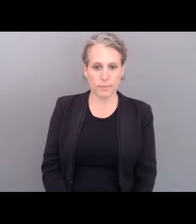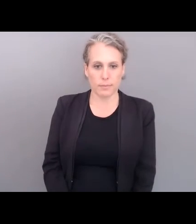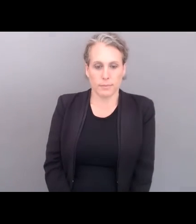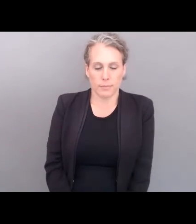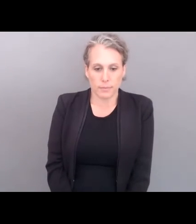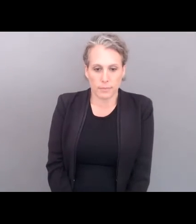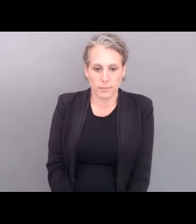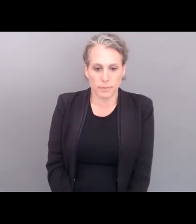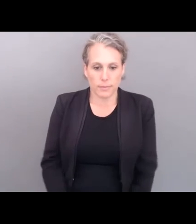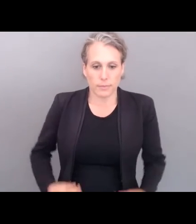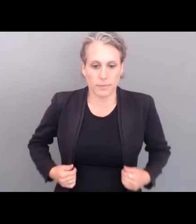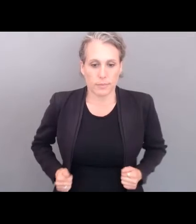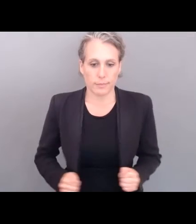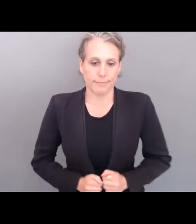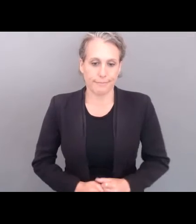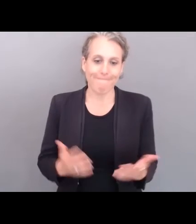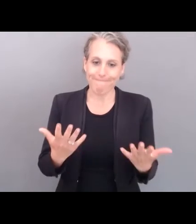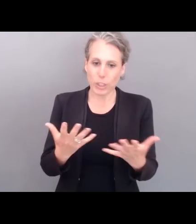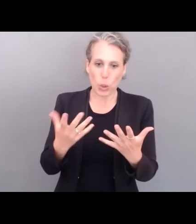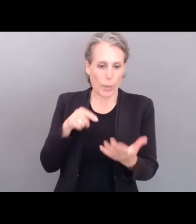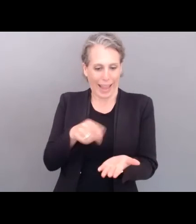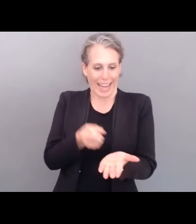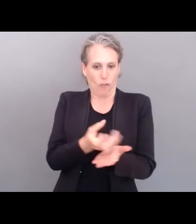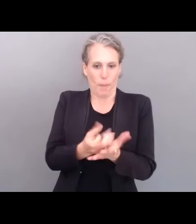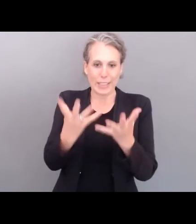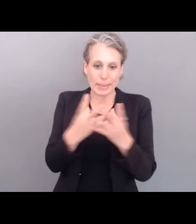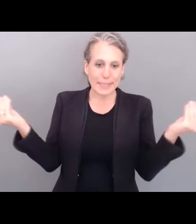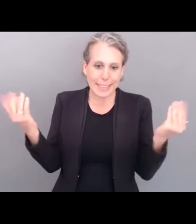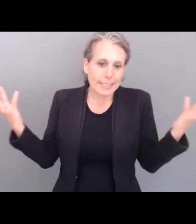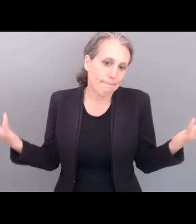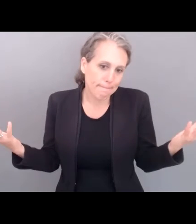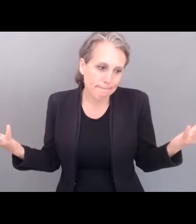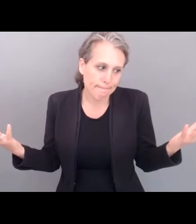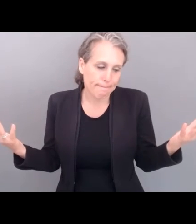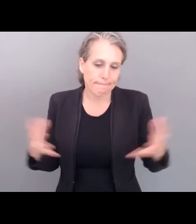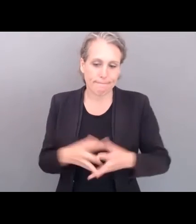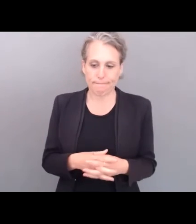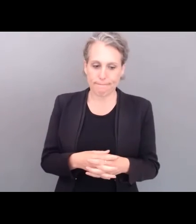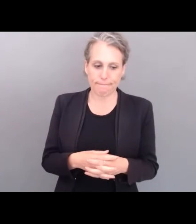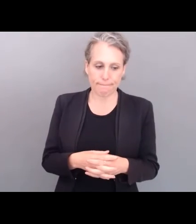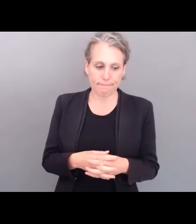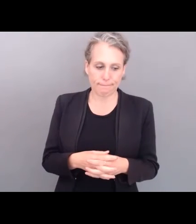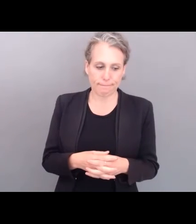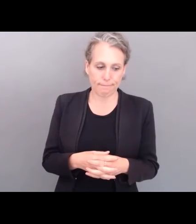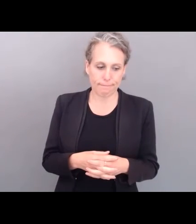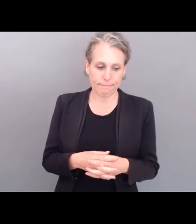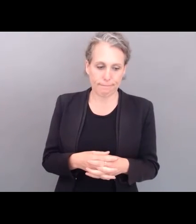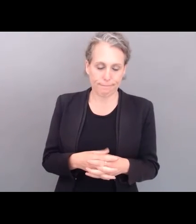Pero no obtuvimos ninguna información hasta ahora sobre la mortalidad hasta la fecha o la tasa de afectados con personas con discapacidad.